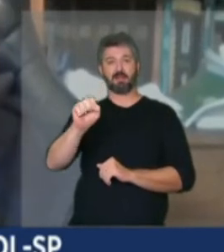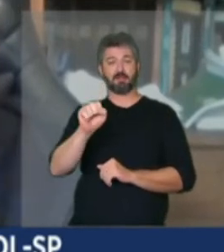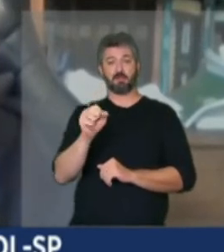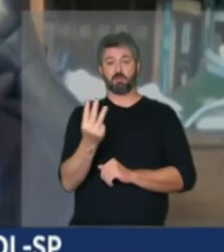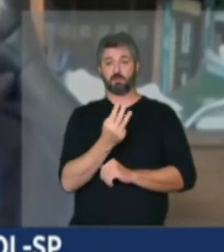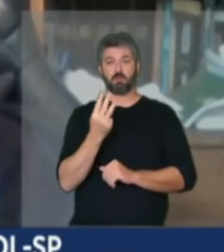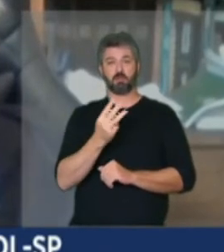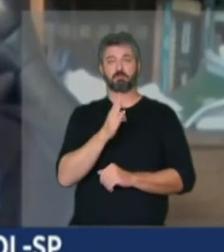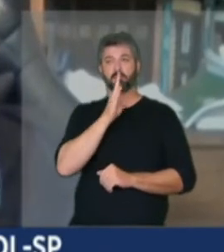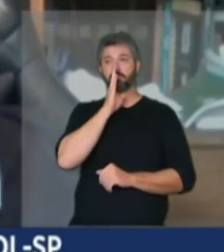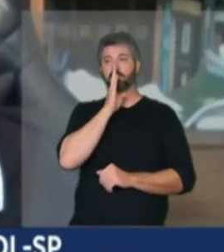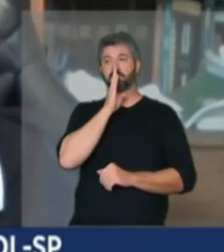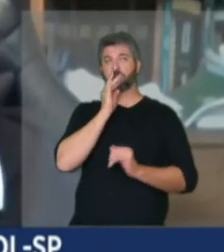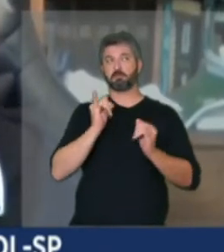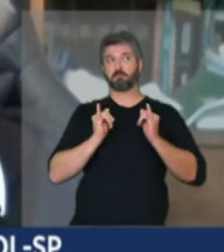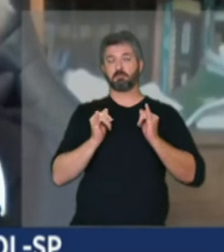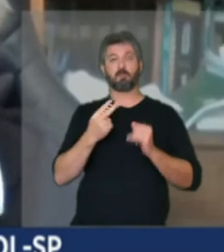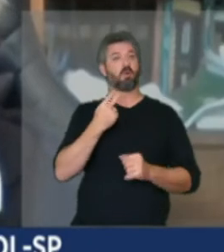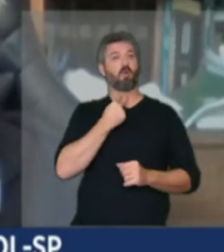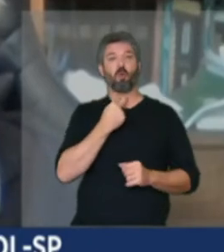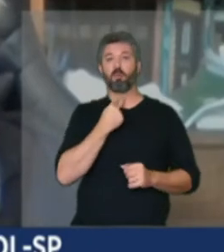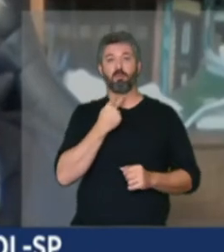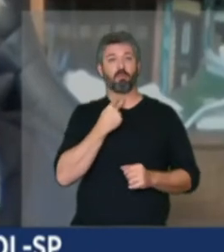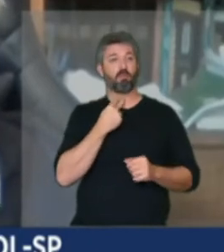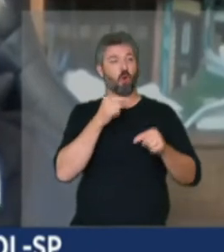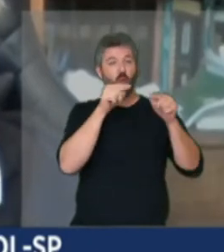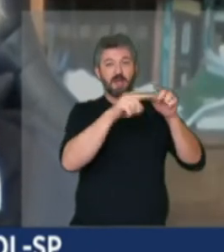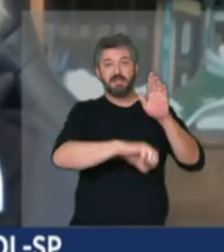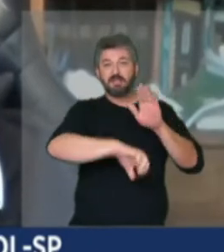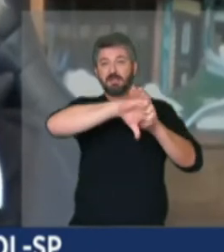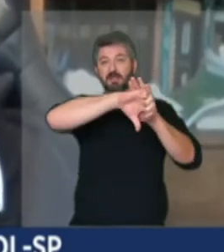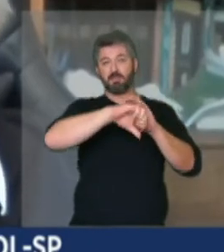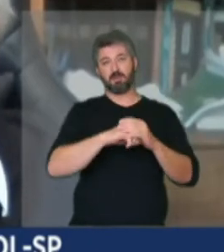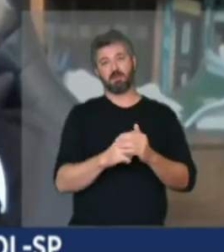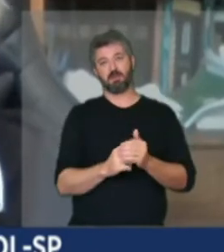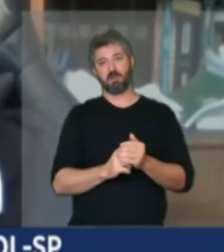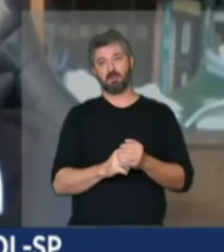PODEM SE CALAR FRENTE AO CRIME, AO GOLPE DE ESTADO ANUNCIADO ISSO, ISSO TRANSITA